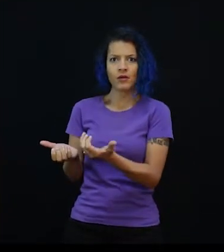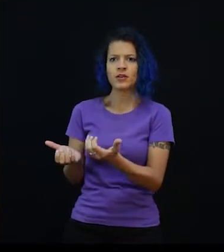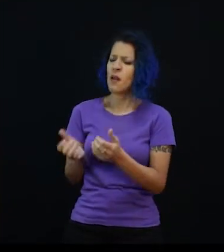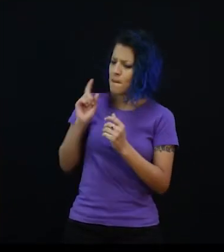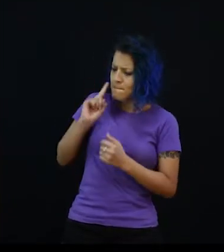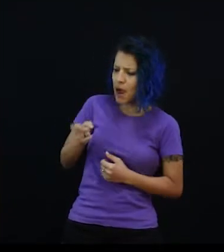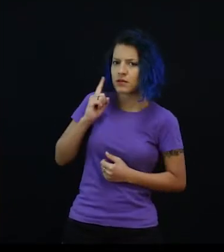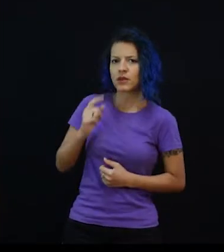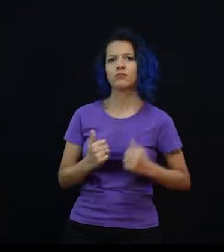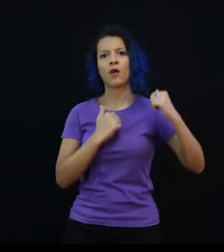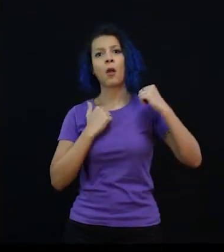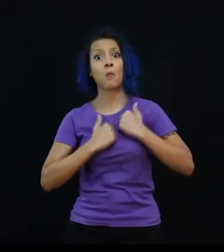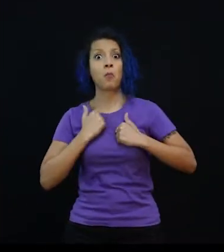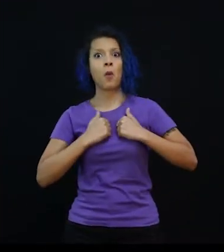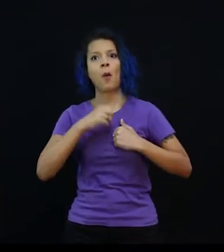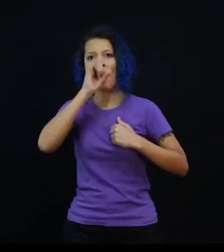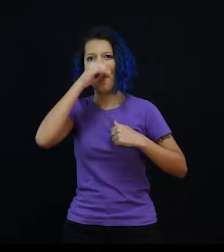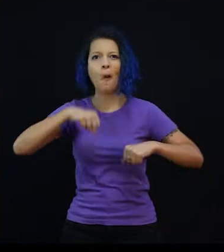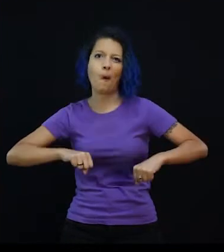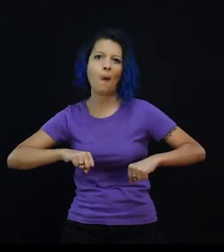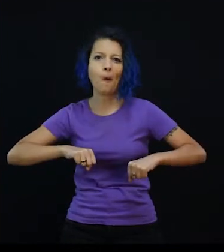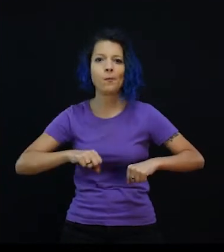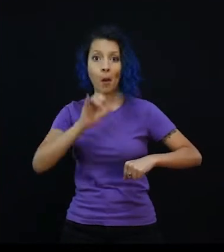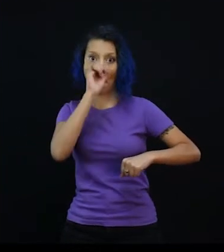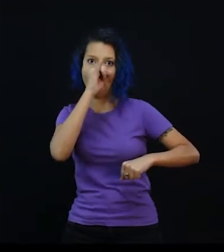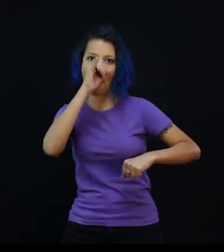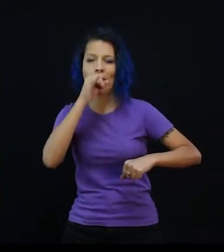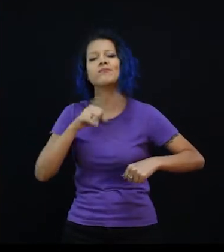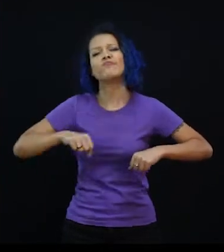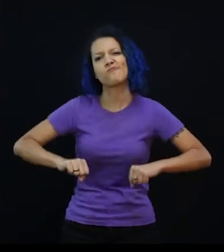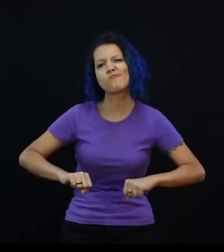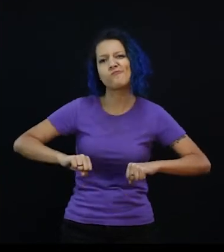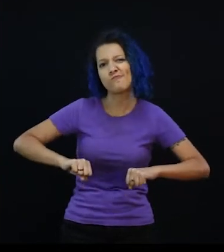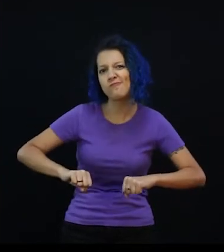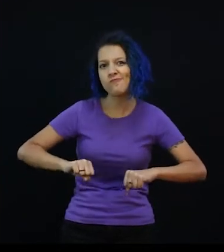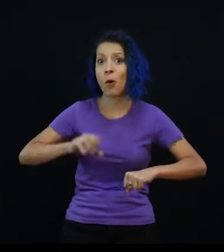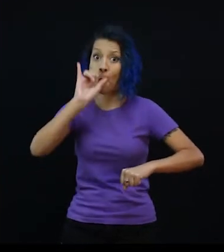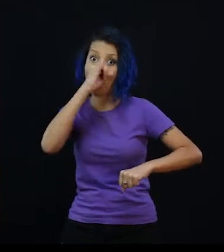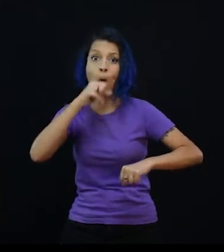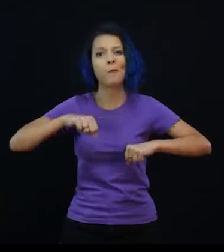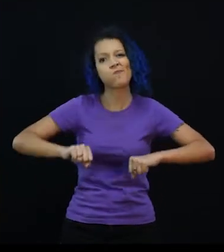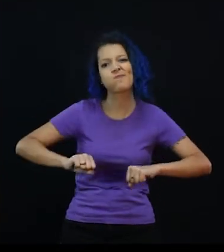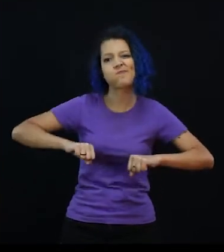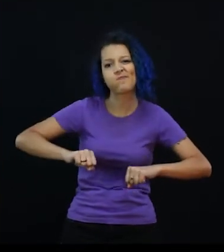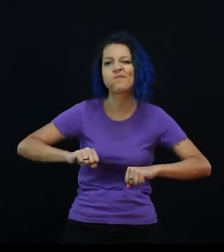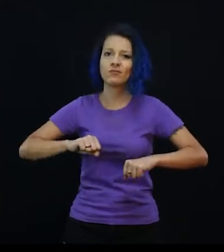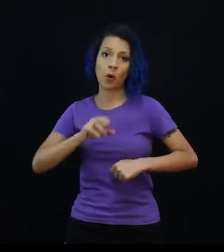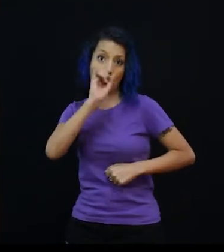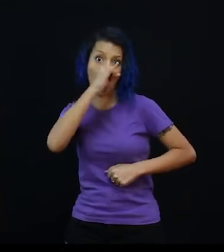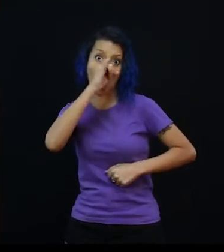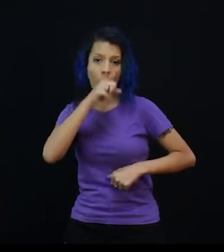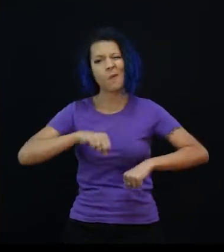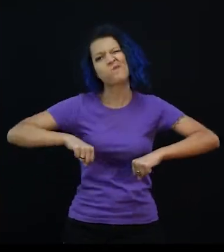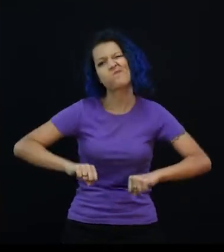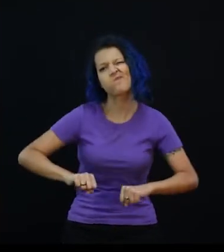e faça se esfregar. Oin oin